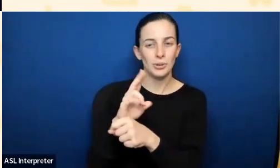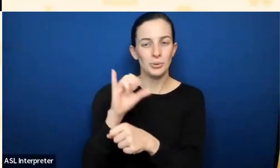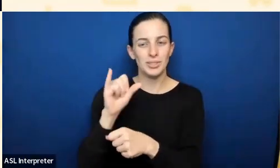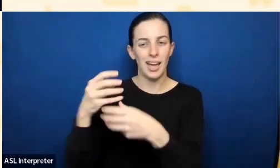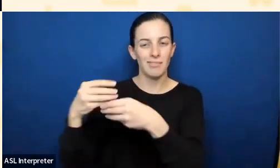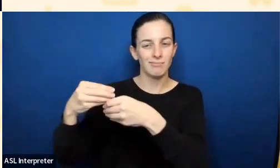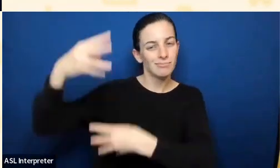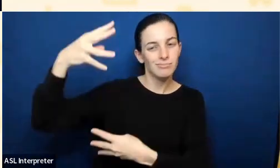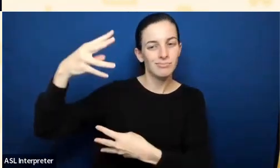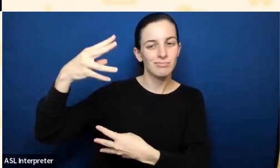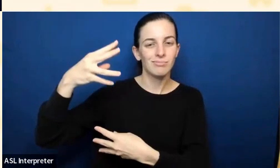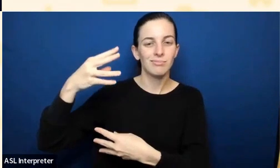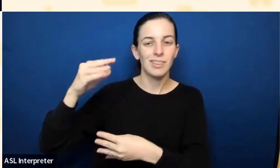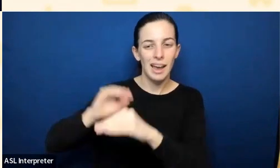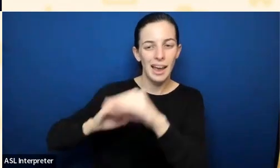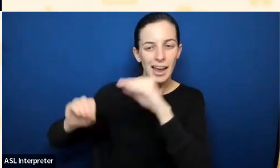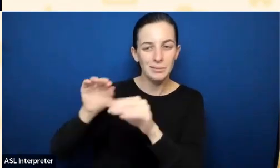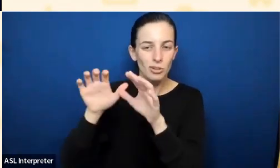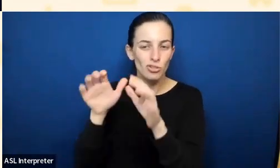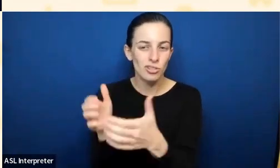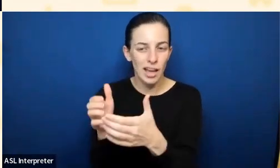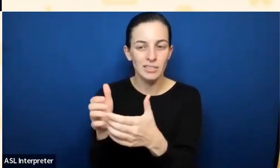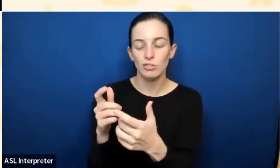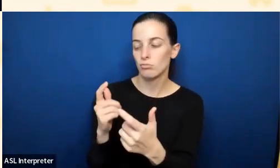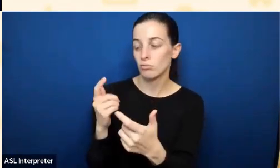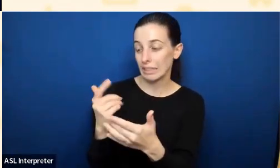y la clase de animación que hemos agregado para luego agregar esa transición